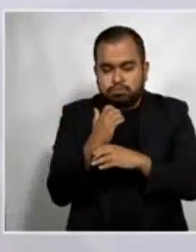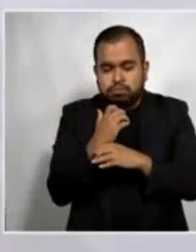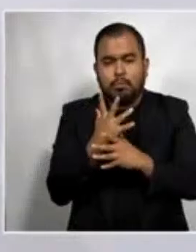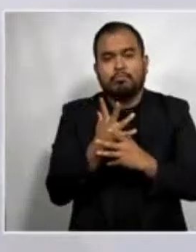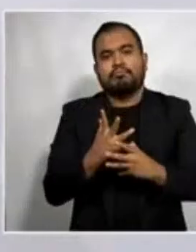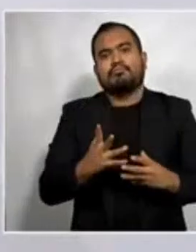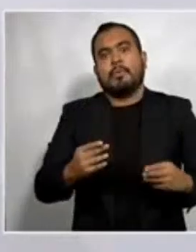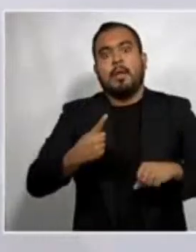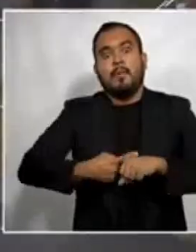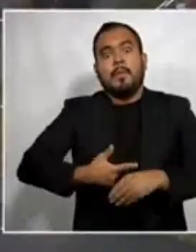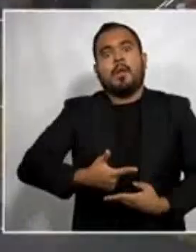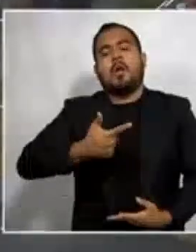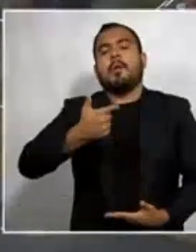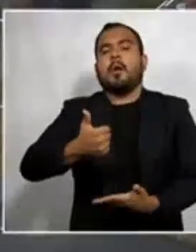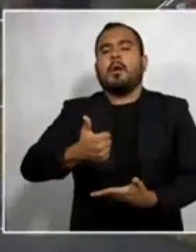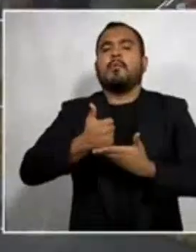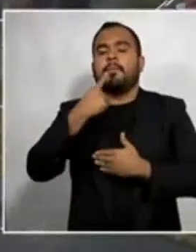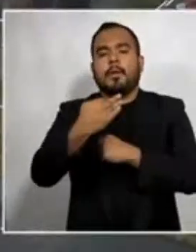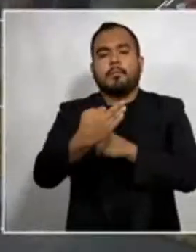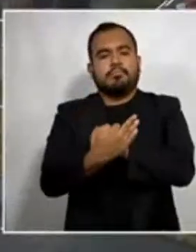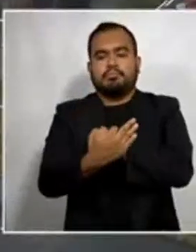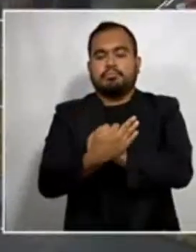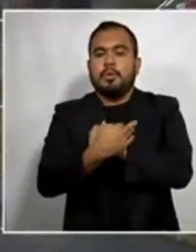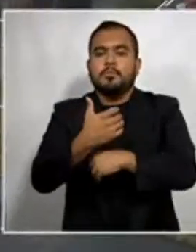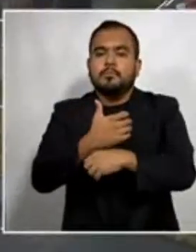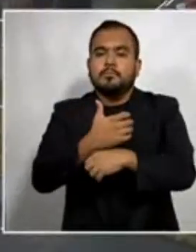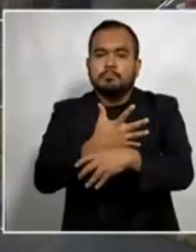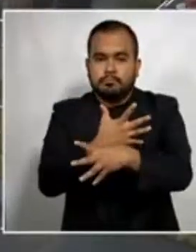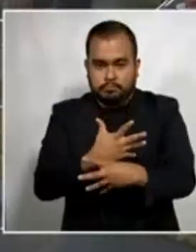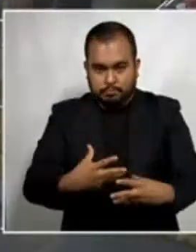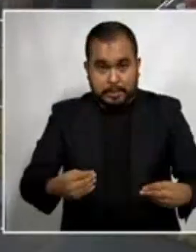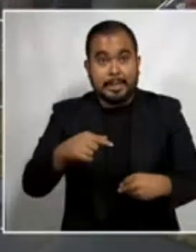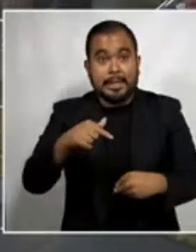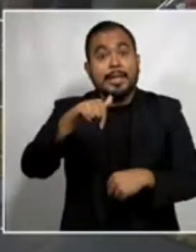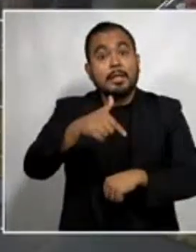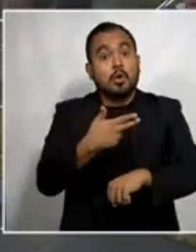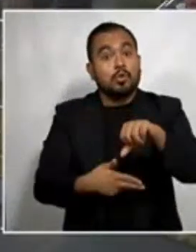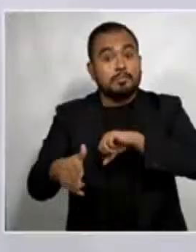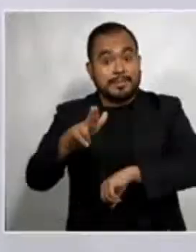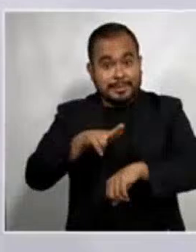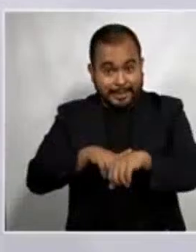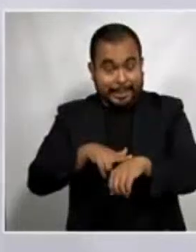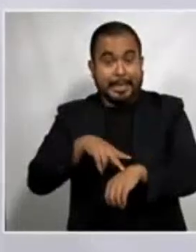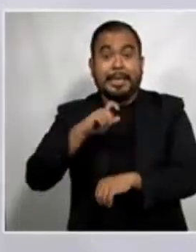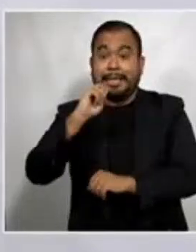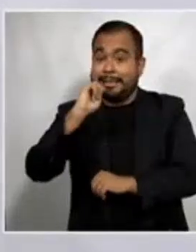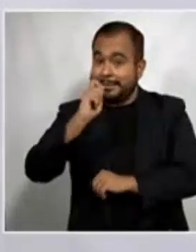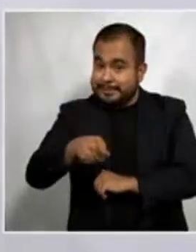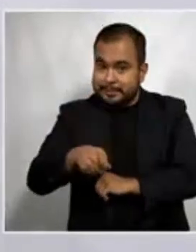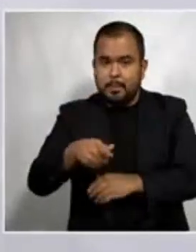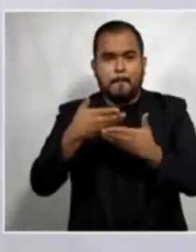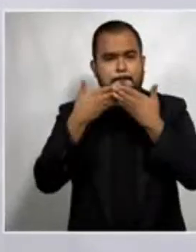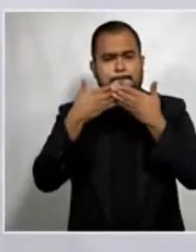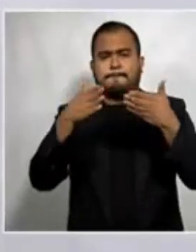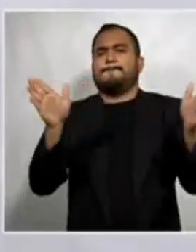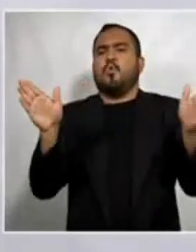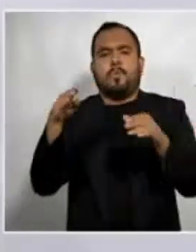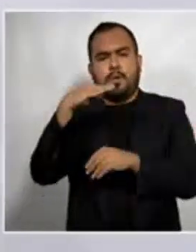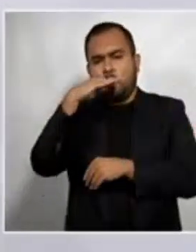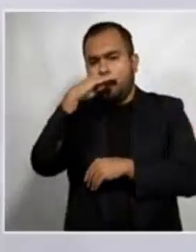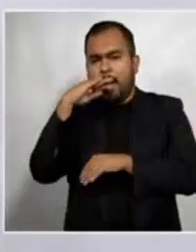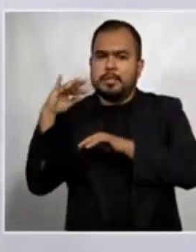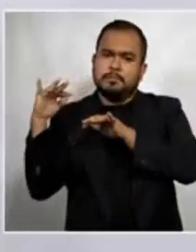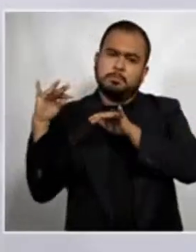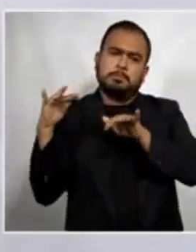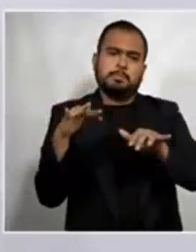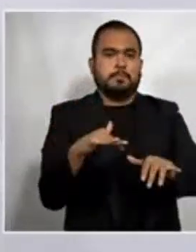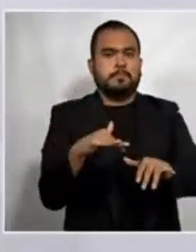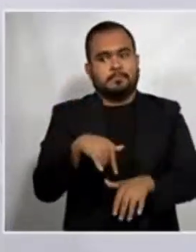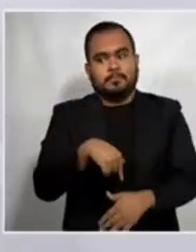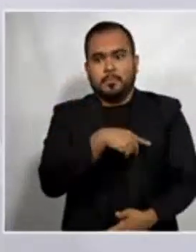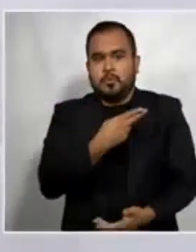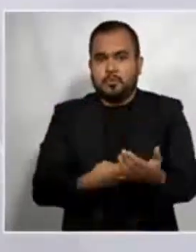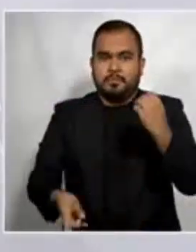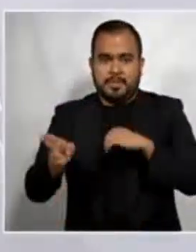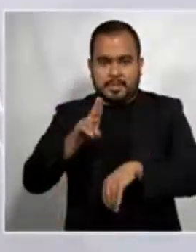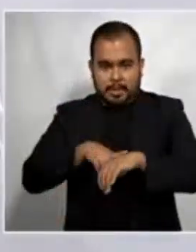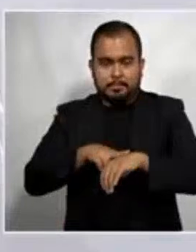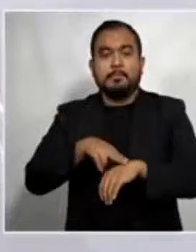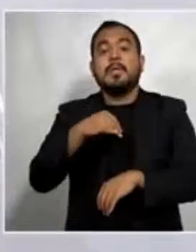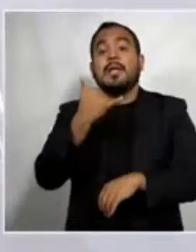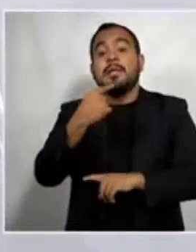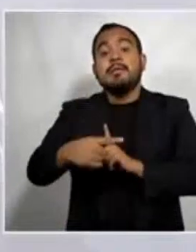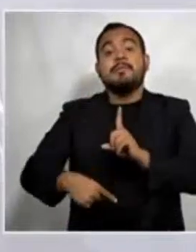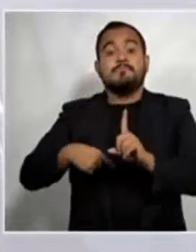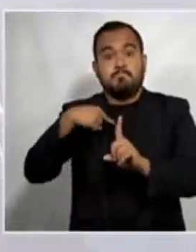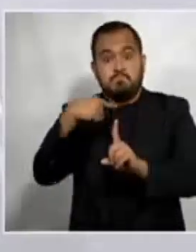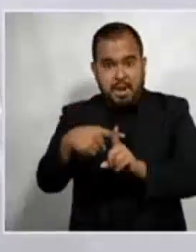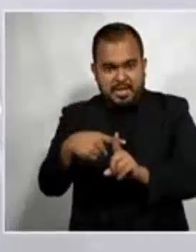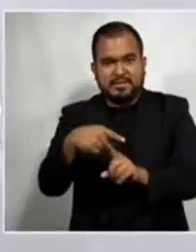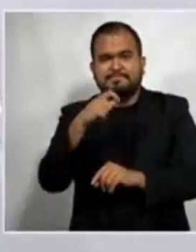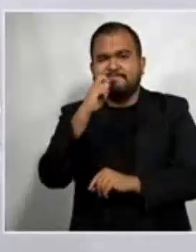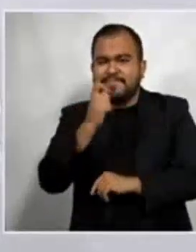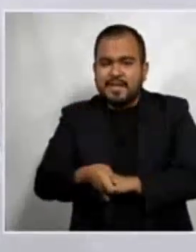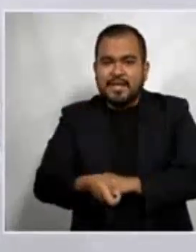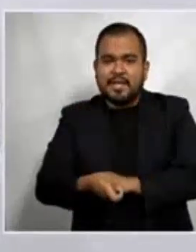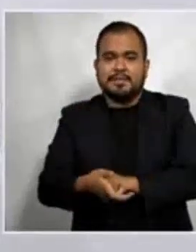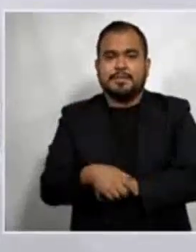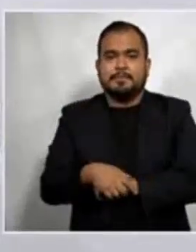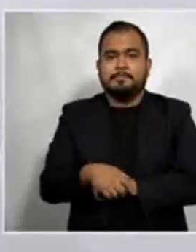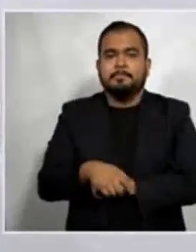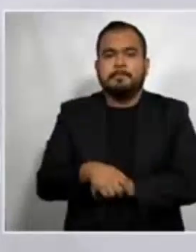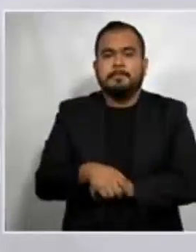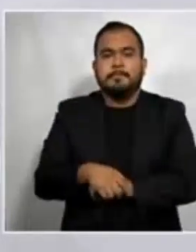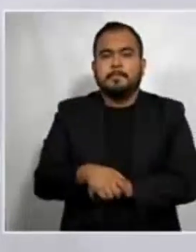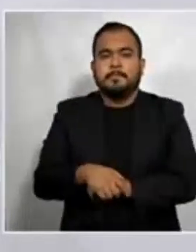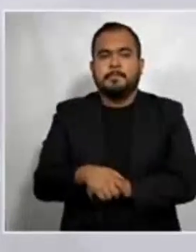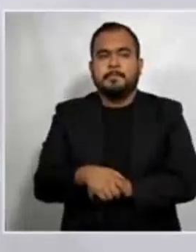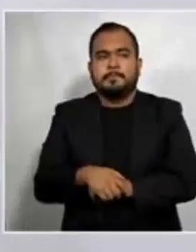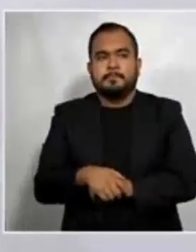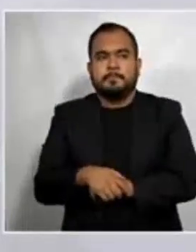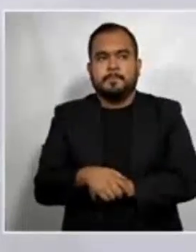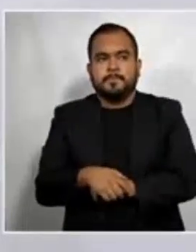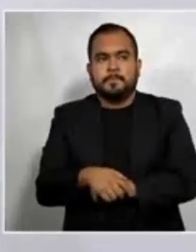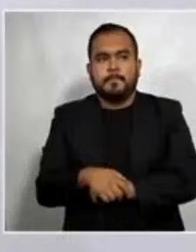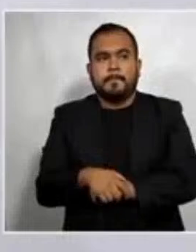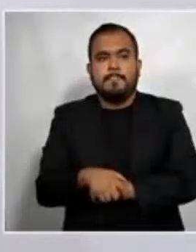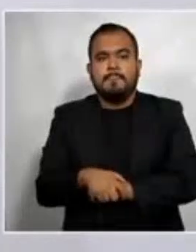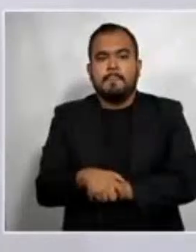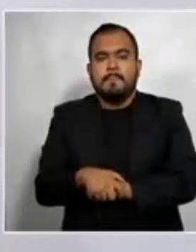es más cuando se trata de un hospital público y gratuito como este. y más aún [Aplausos]